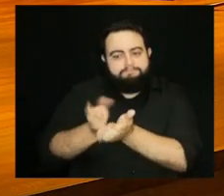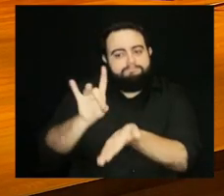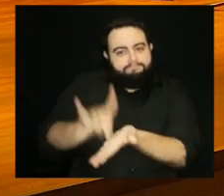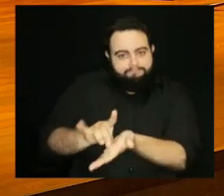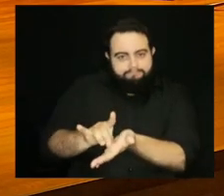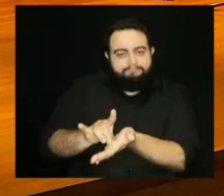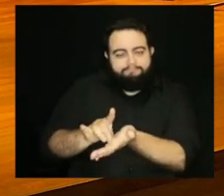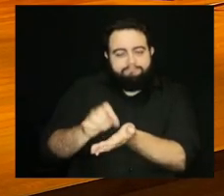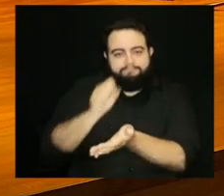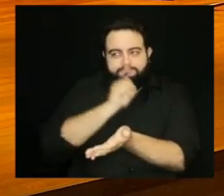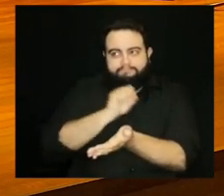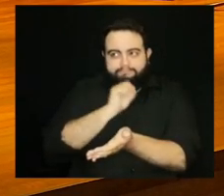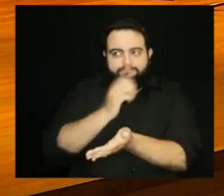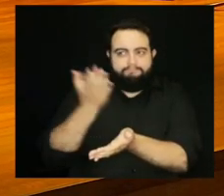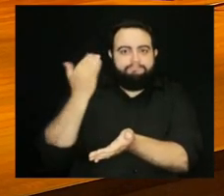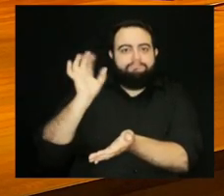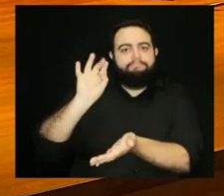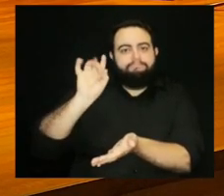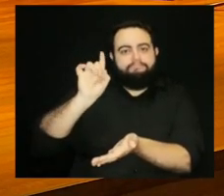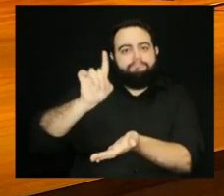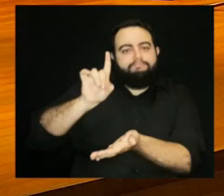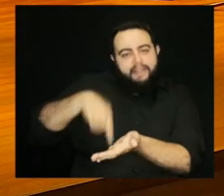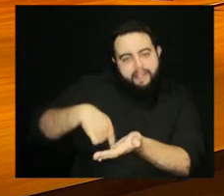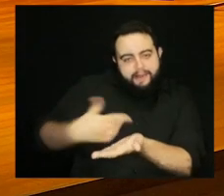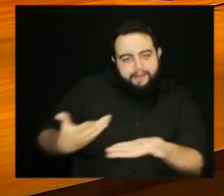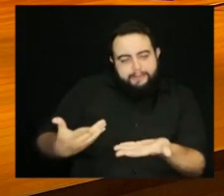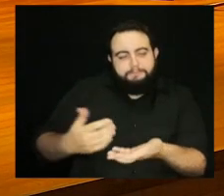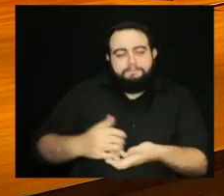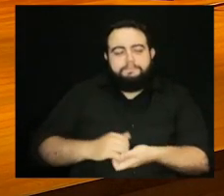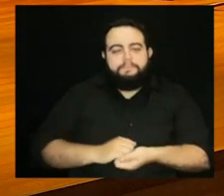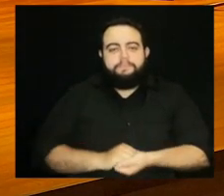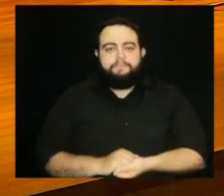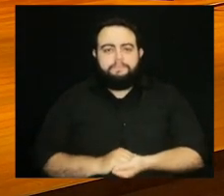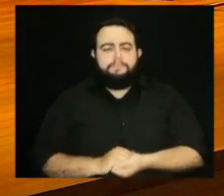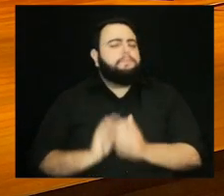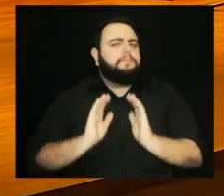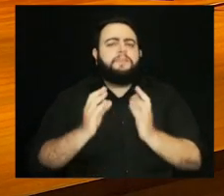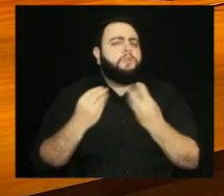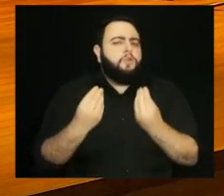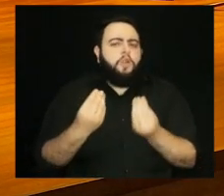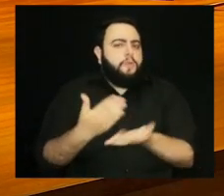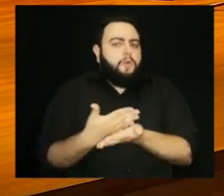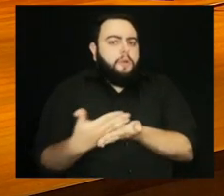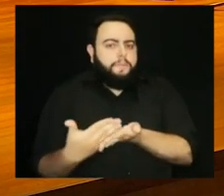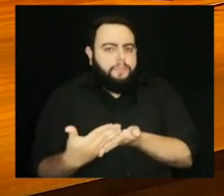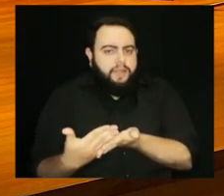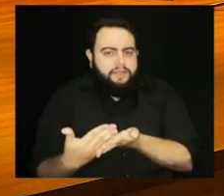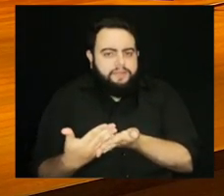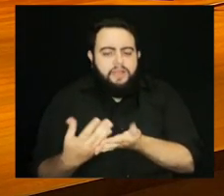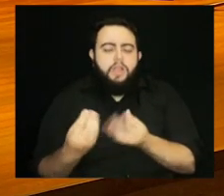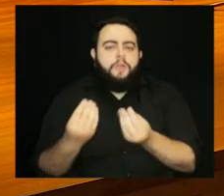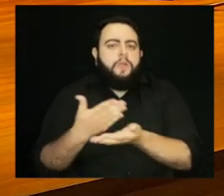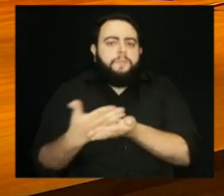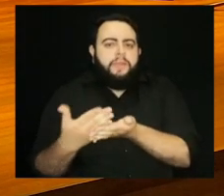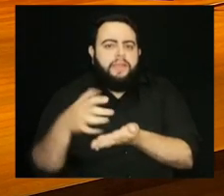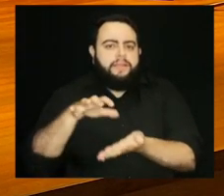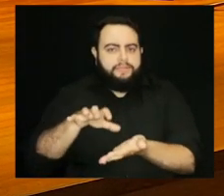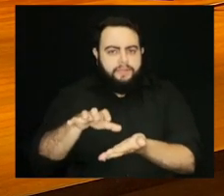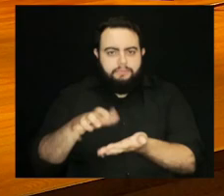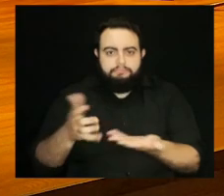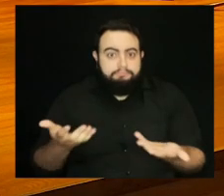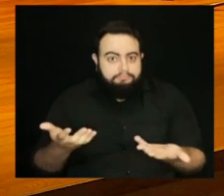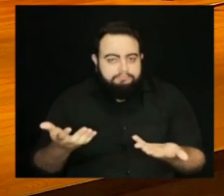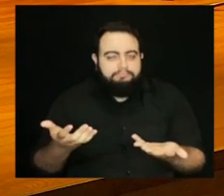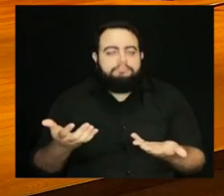o porto dessa cidade. Como é que começa então né como é que começa isso? Começa com um